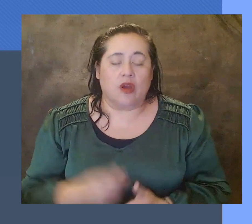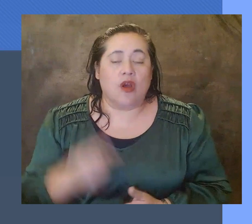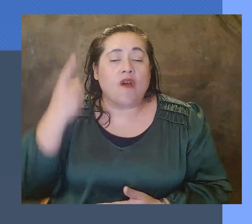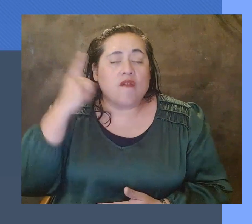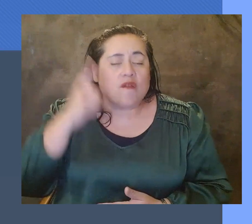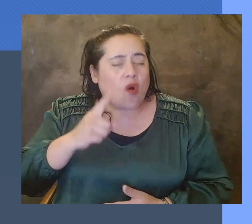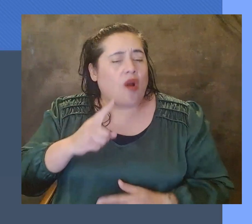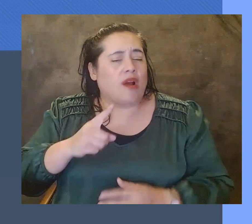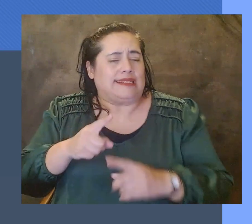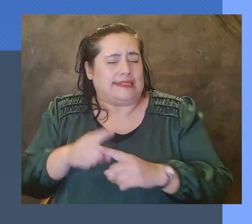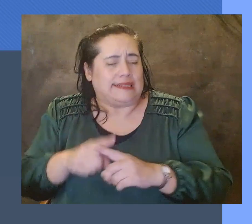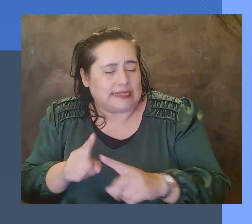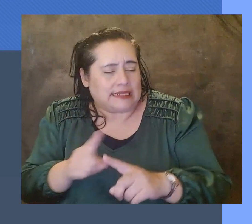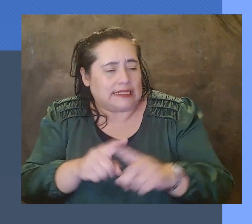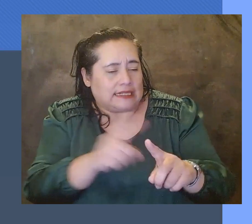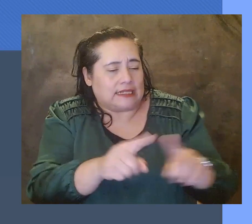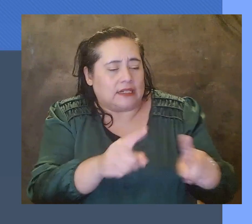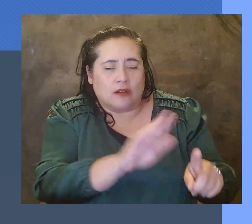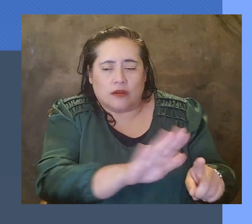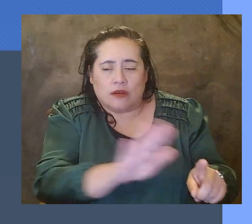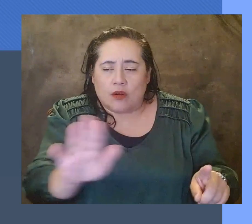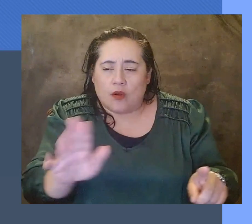Para las distintas personas que usan